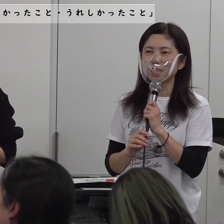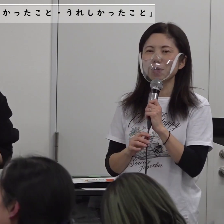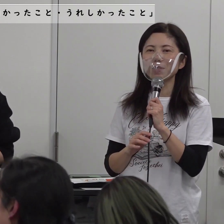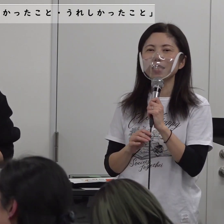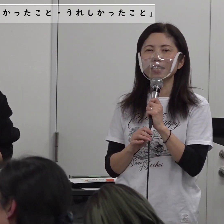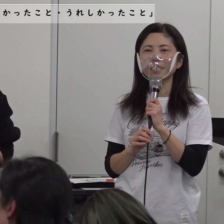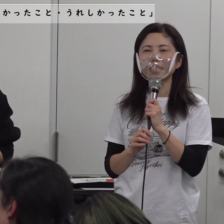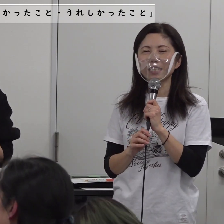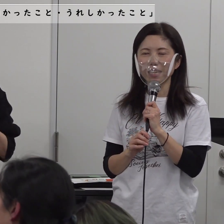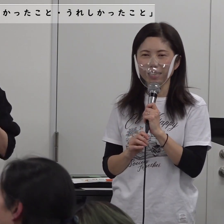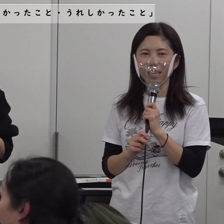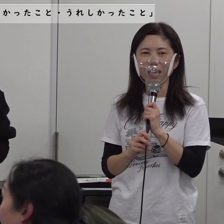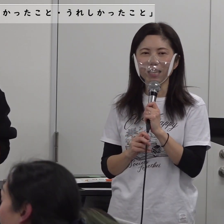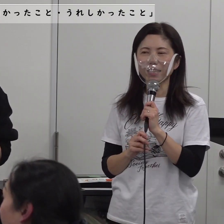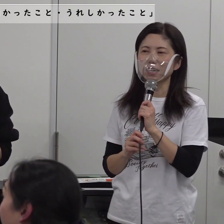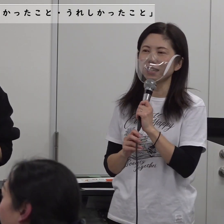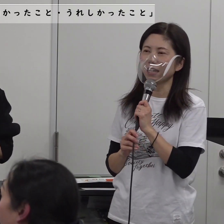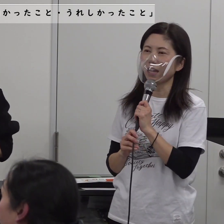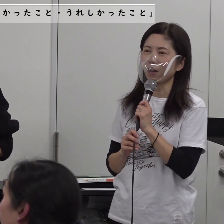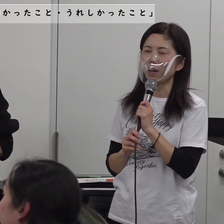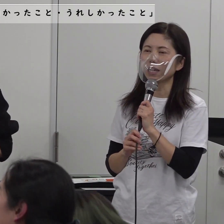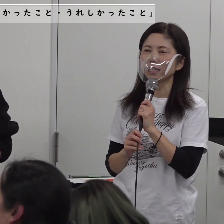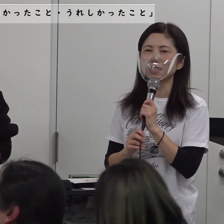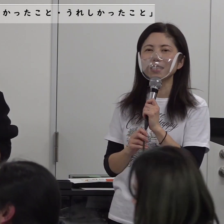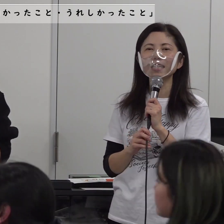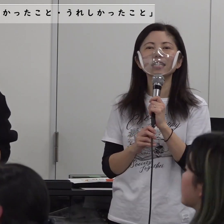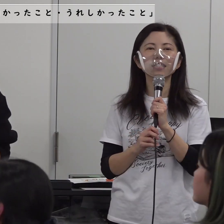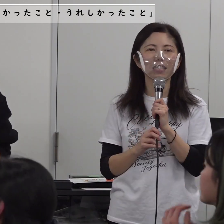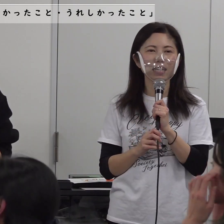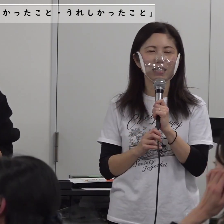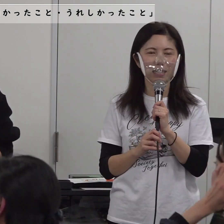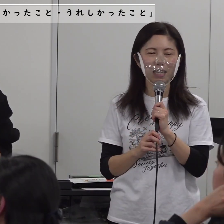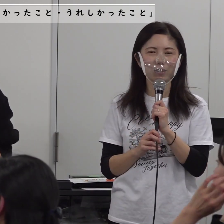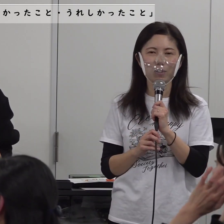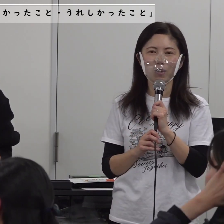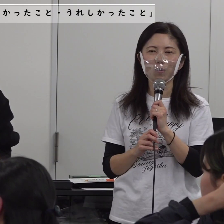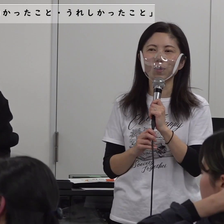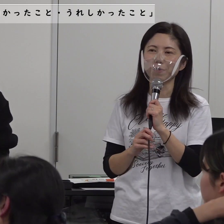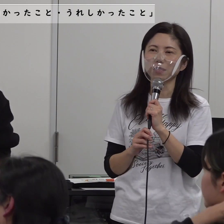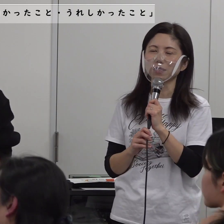今皆さん聞いてみていただいておわかりいただいたんじゃないかなと思います